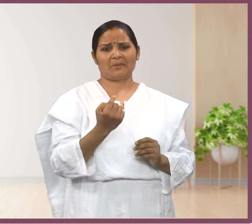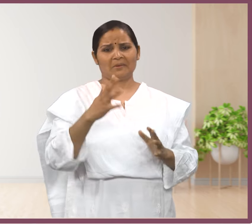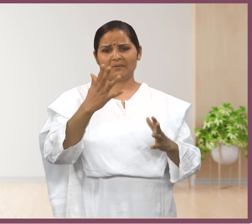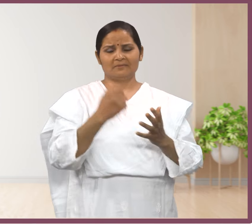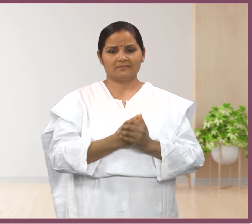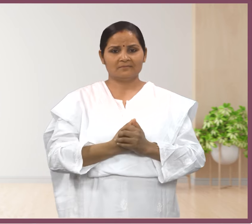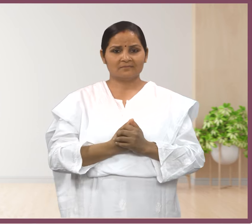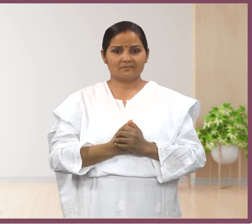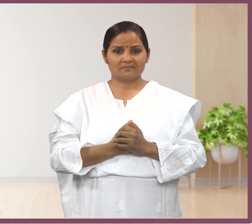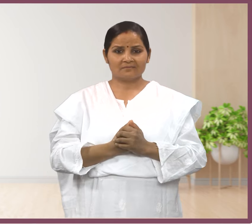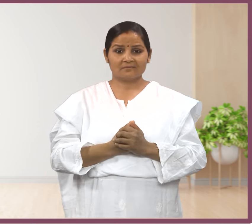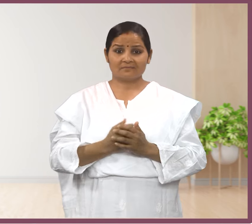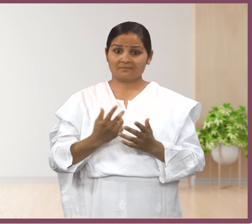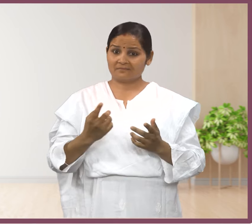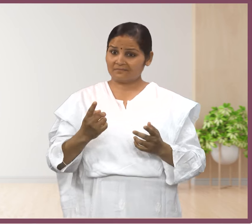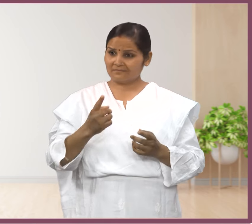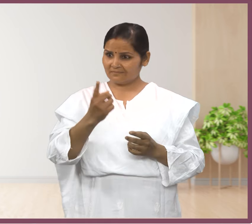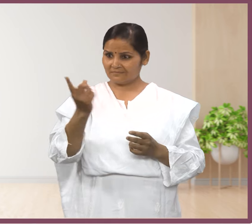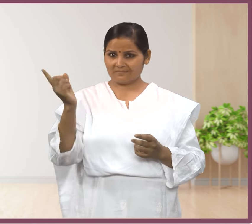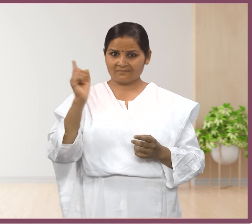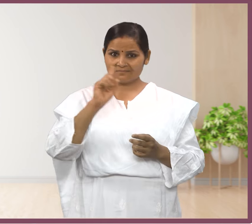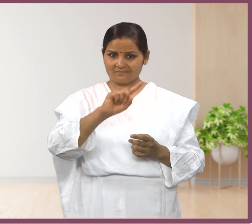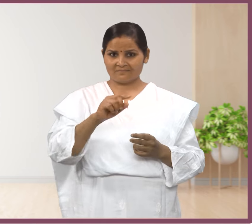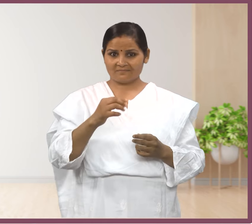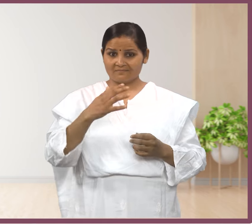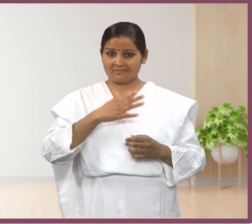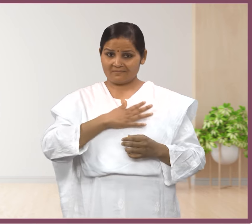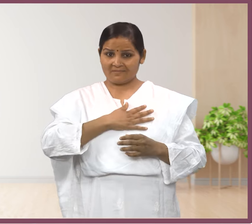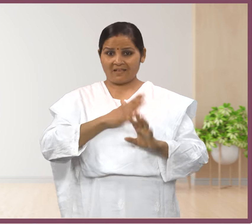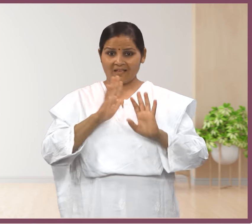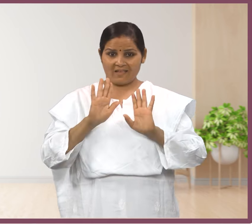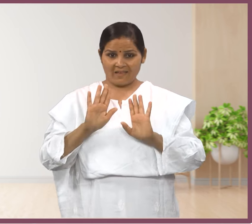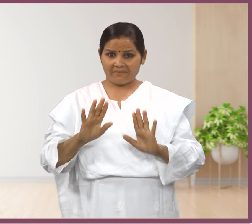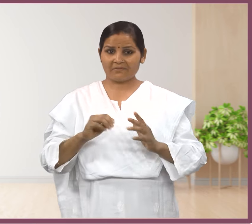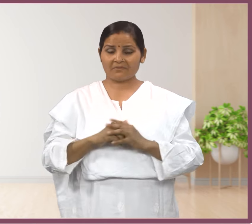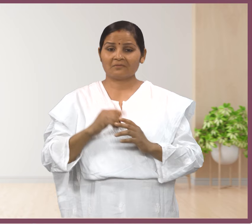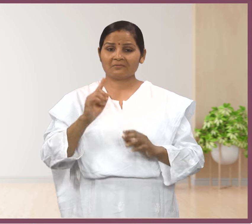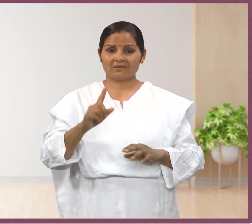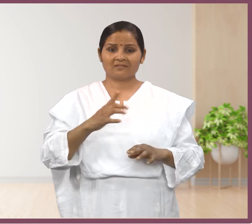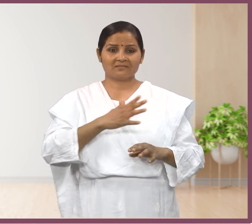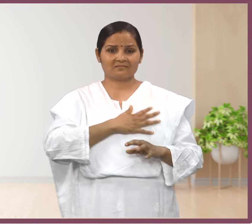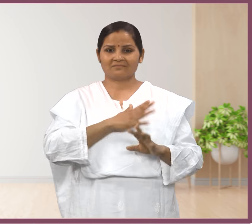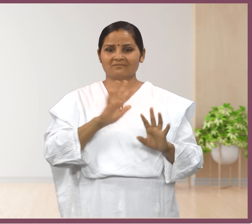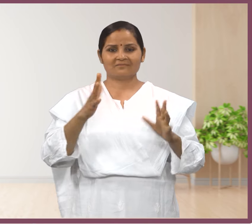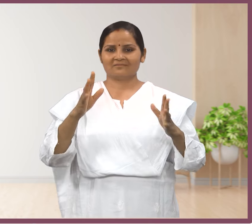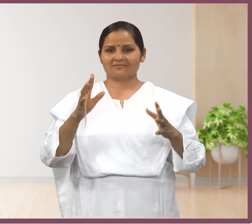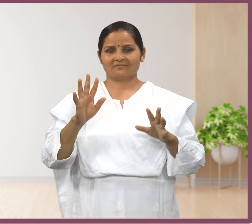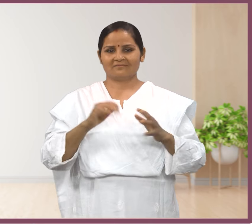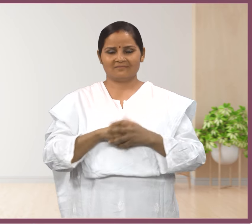ఆ వ్యక్తి అన్నాడు, మీరు నన్ను నమ్ముతున్నారు కానీ మీకు విశ్వాసం లేదు.